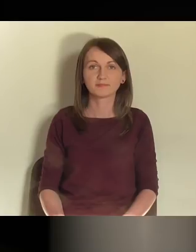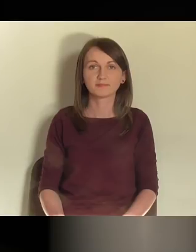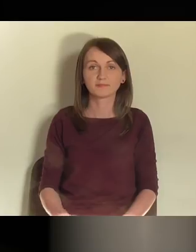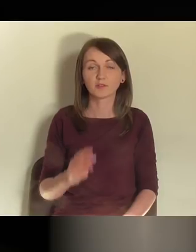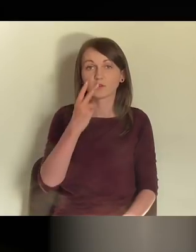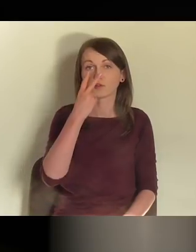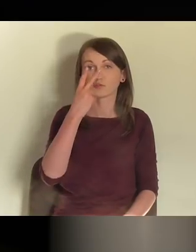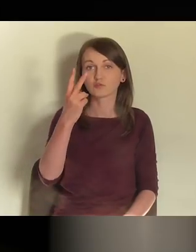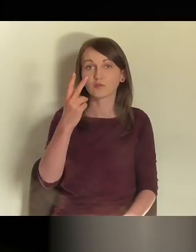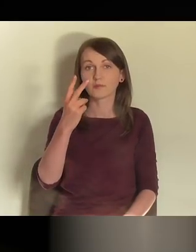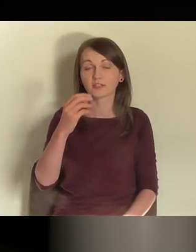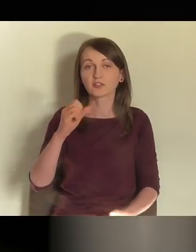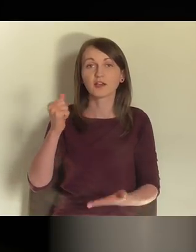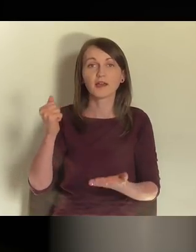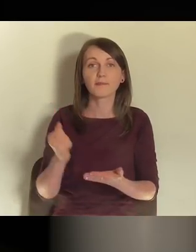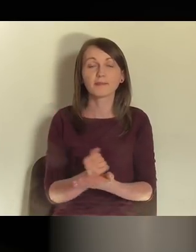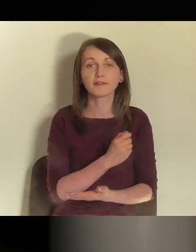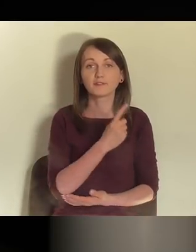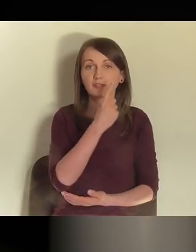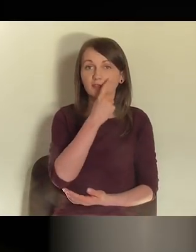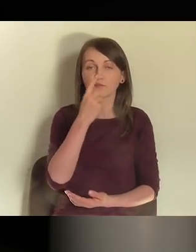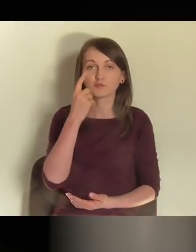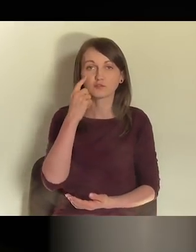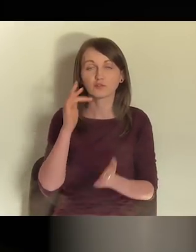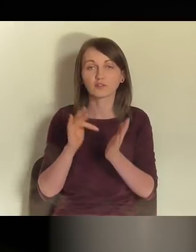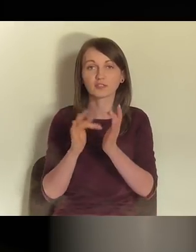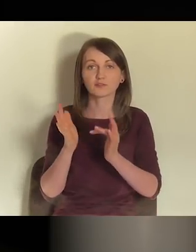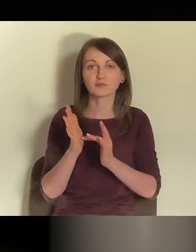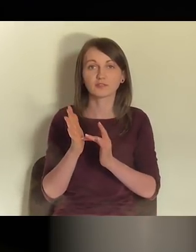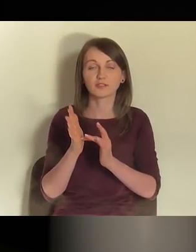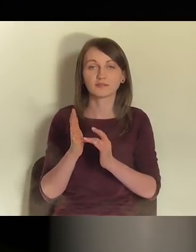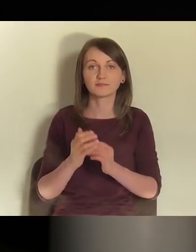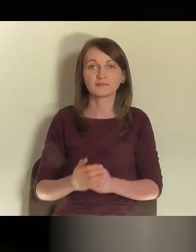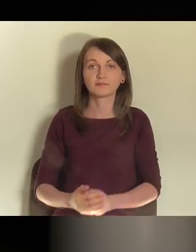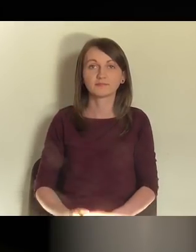Zobacz pewność we wzroku Jezusa.